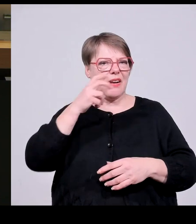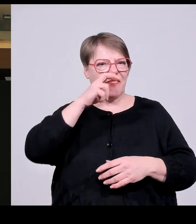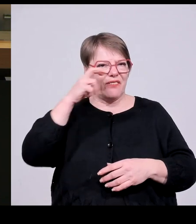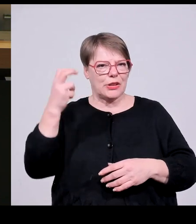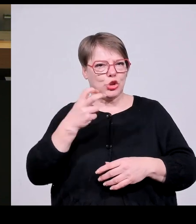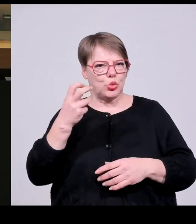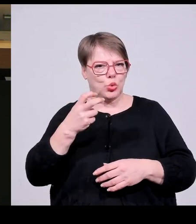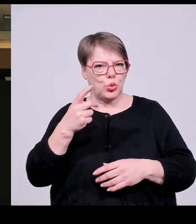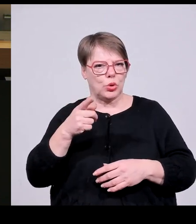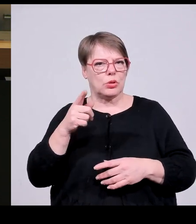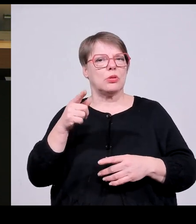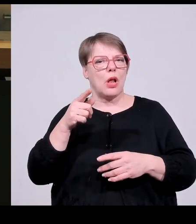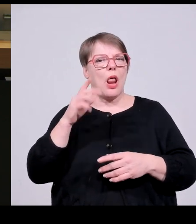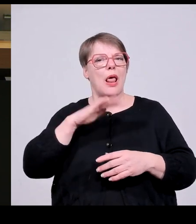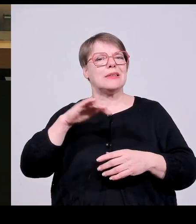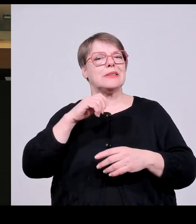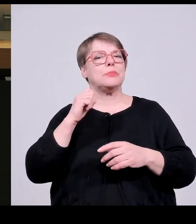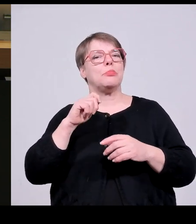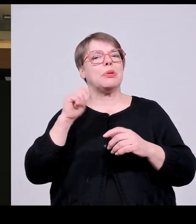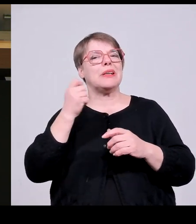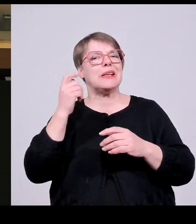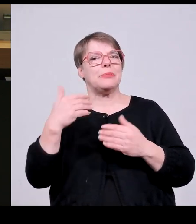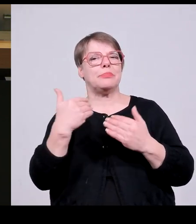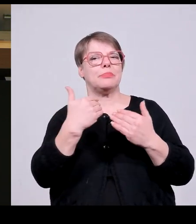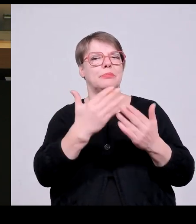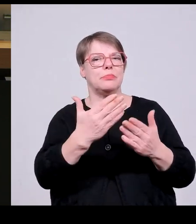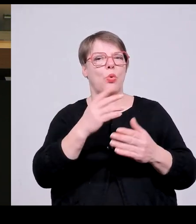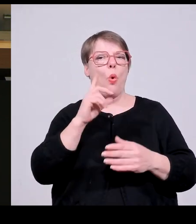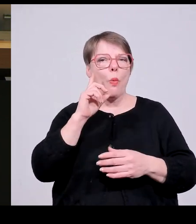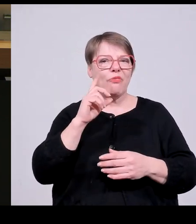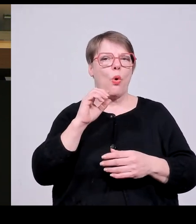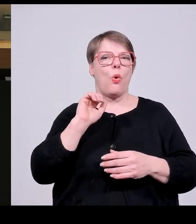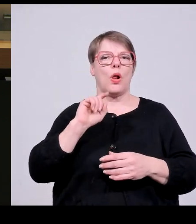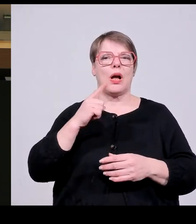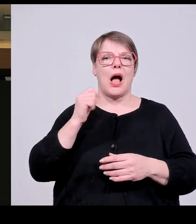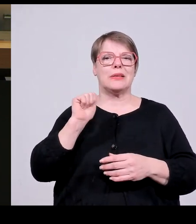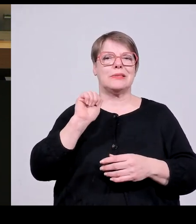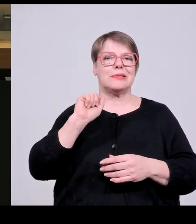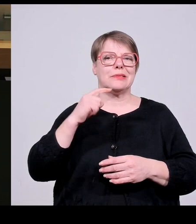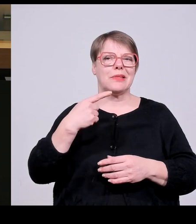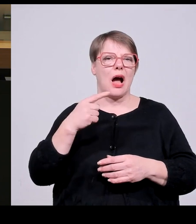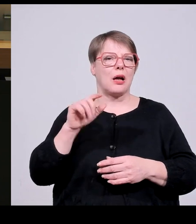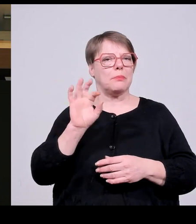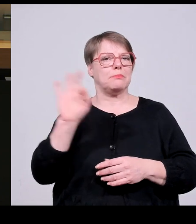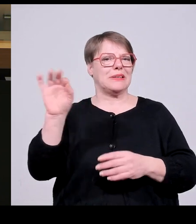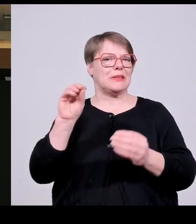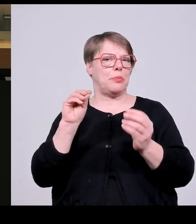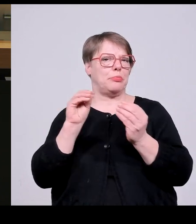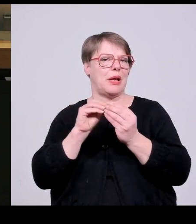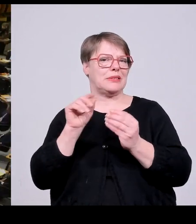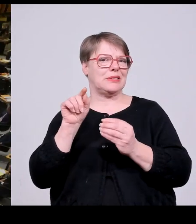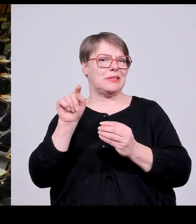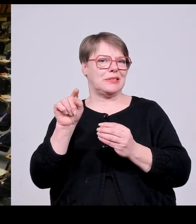Das Kammer Gericht bestätigte diese Entscheidung April 20 19 im März 2021. Schließlich urteilte der Bundesgerichtshof